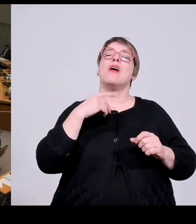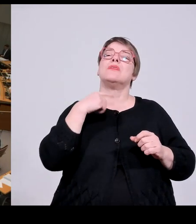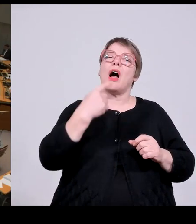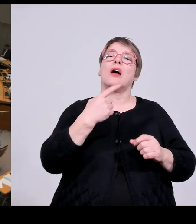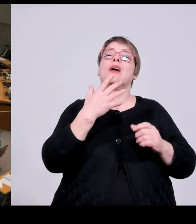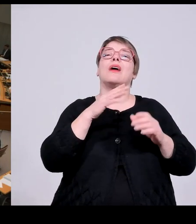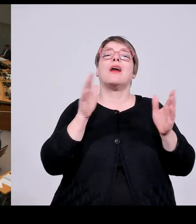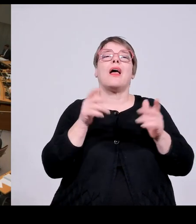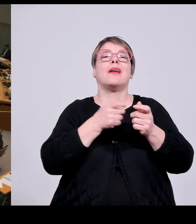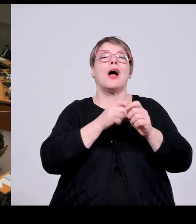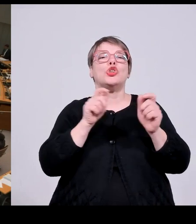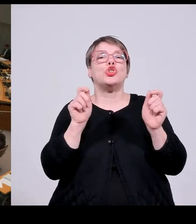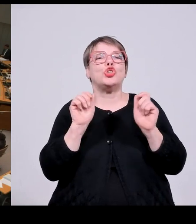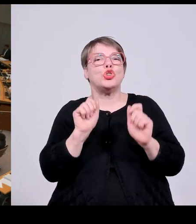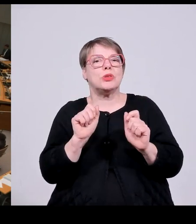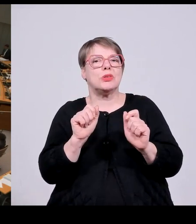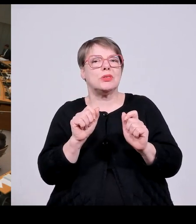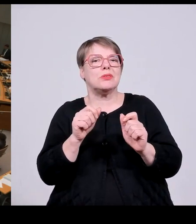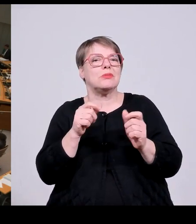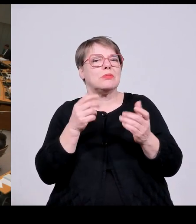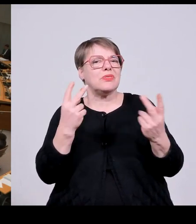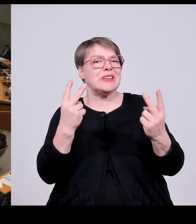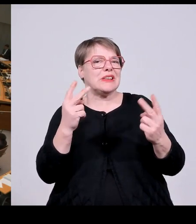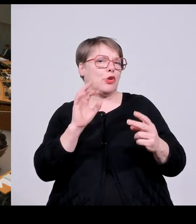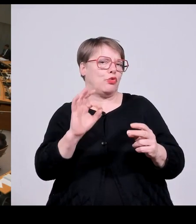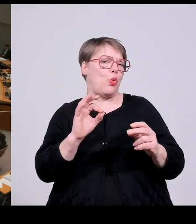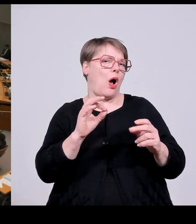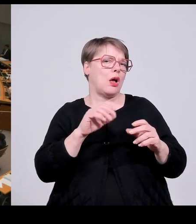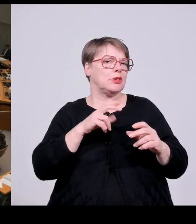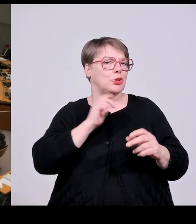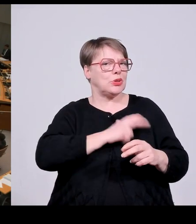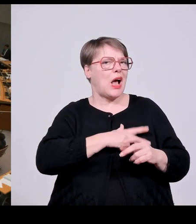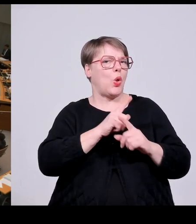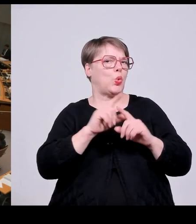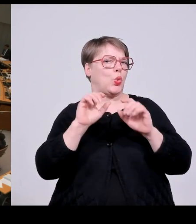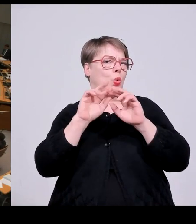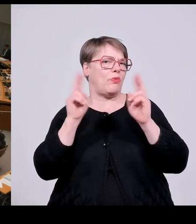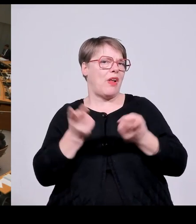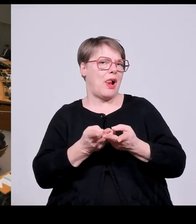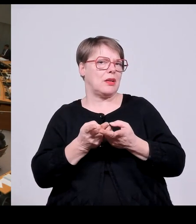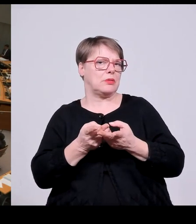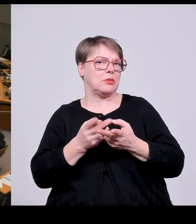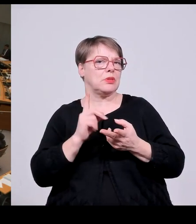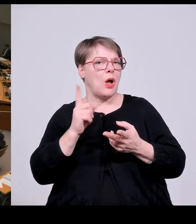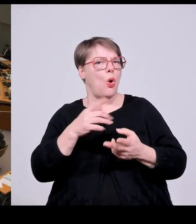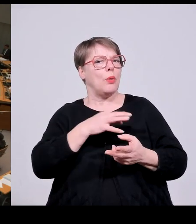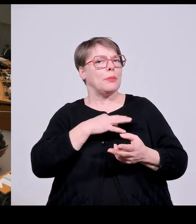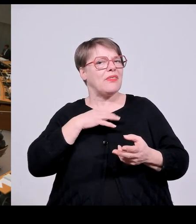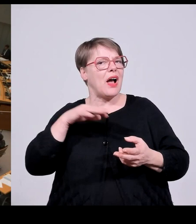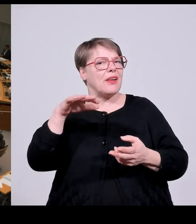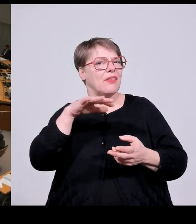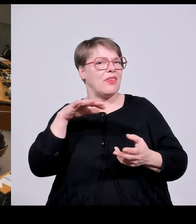für Umwelt, Verbraucher und Klimaschutz. Widerspruch höre ich nicht, dann verfahren wir so. Ich rufe auf die laufende Nummer 4.4.,